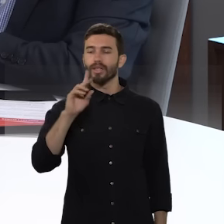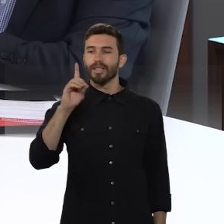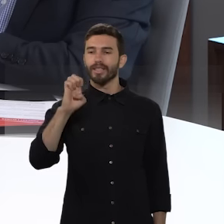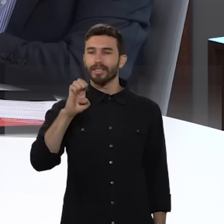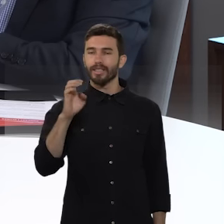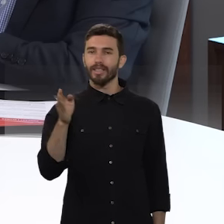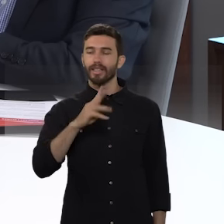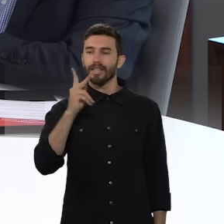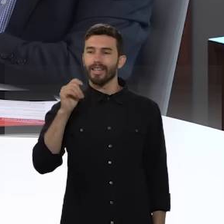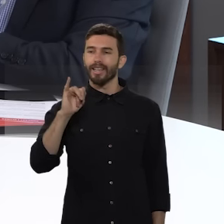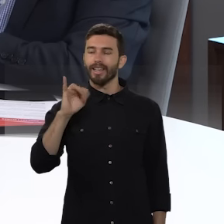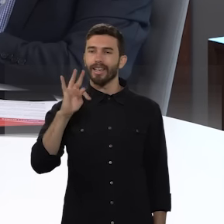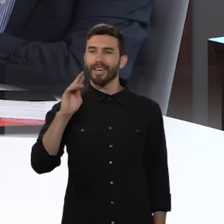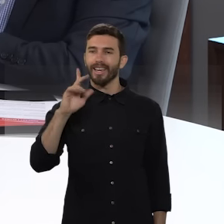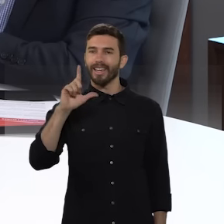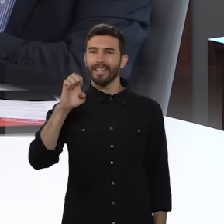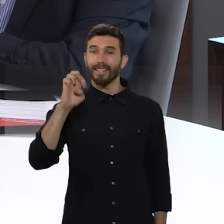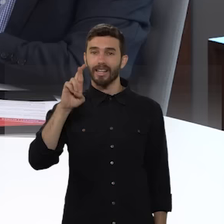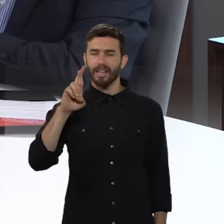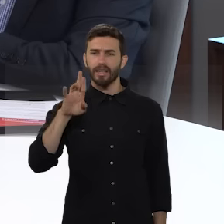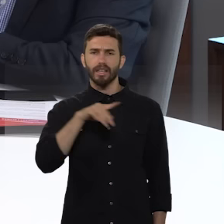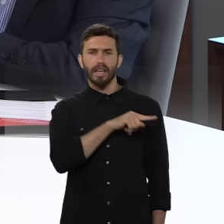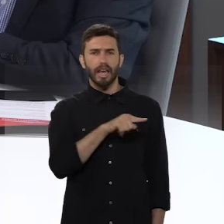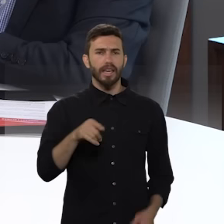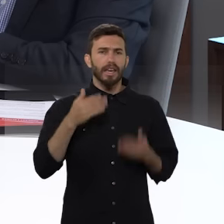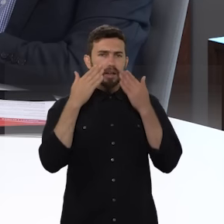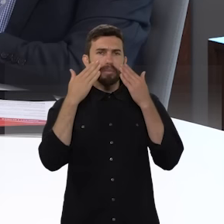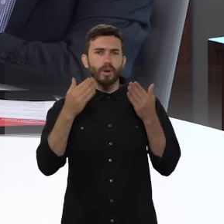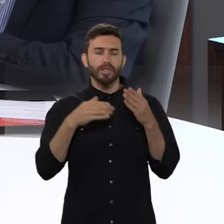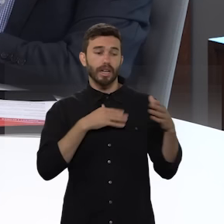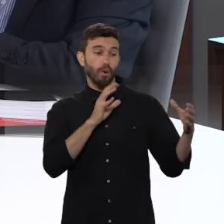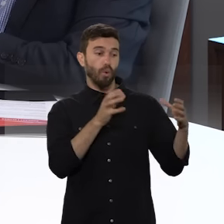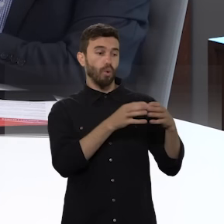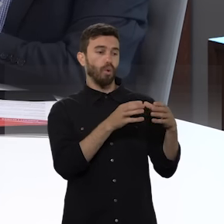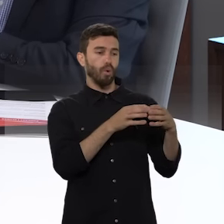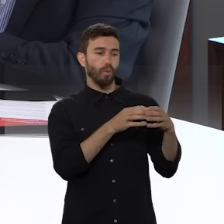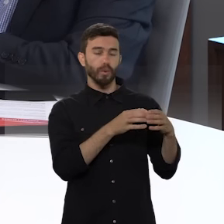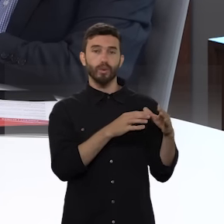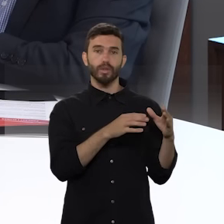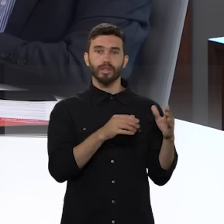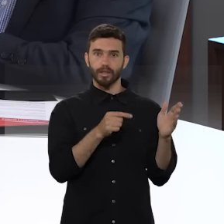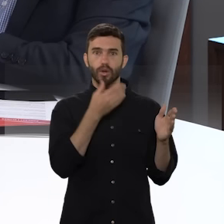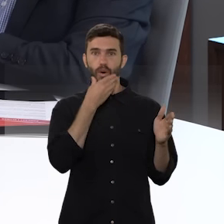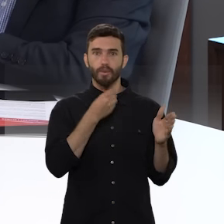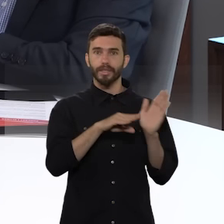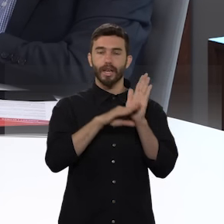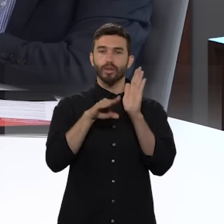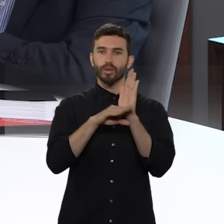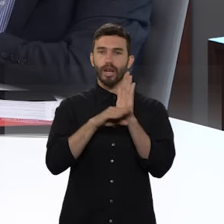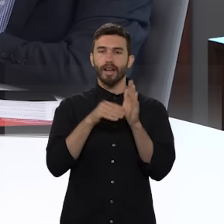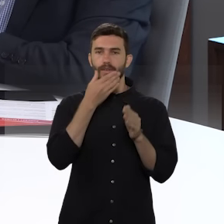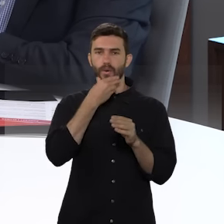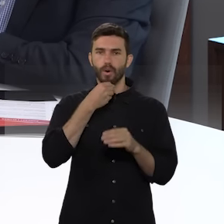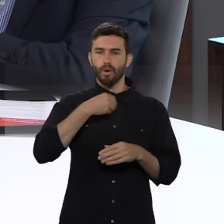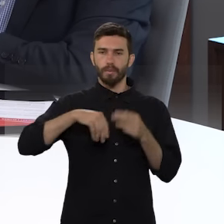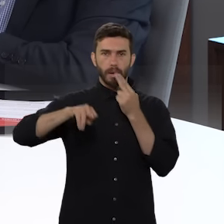Como se deixou que isso acontecesse? É importante saber, para não se deixar acontecer de novo. Perfeito. Então, são... esse